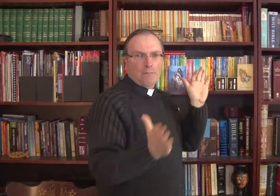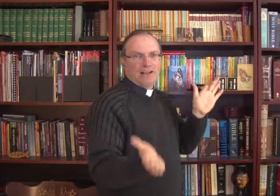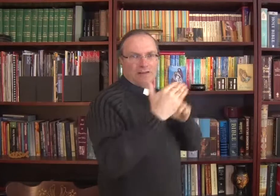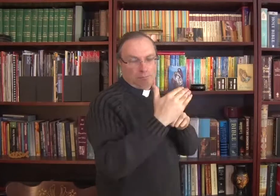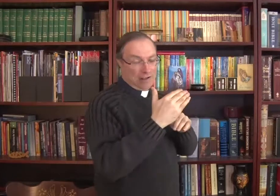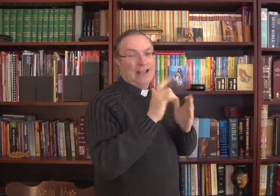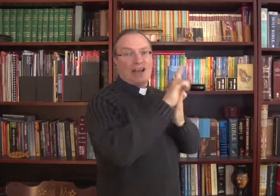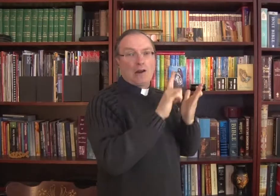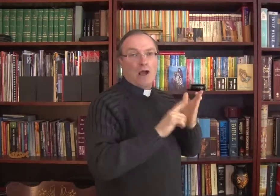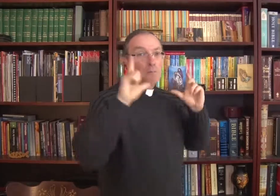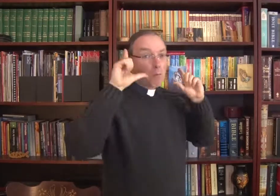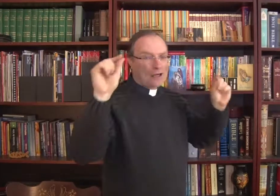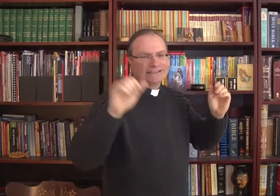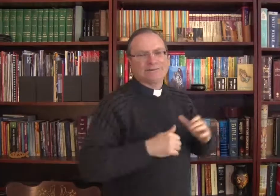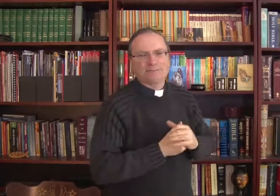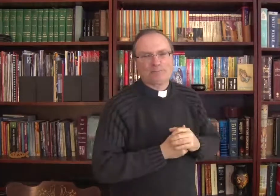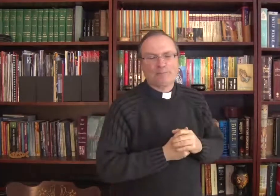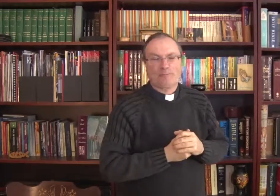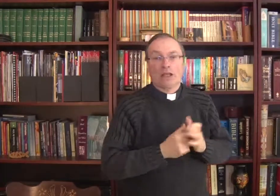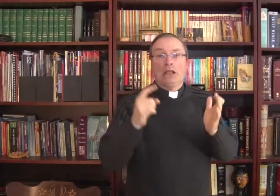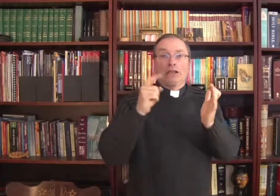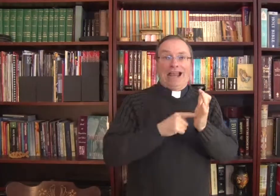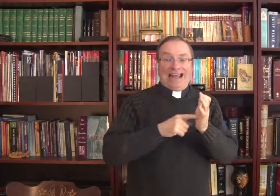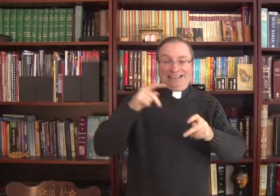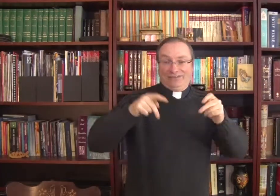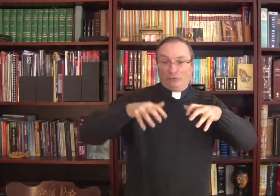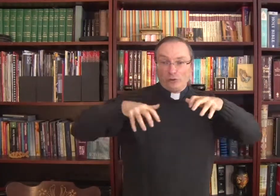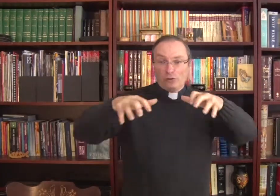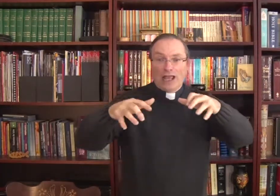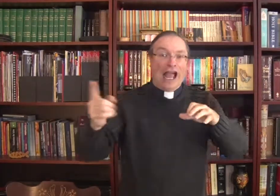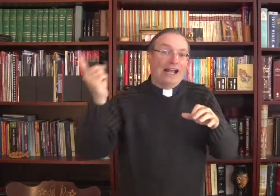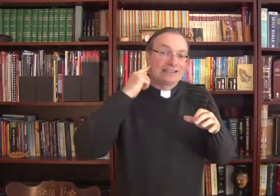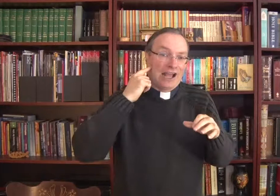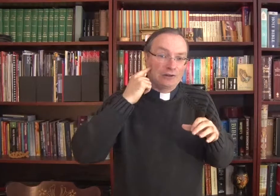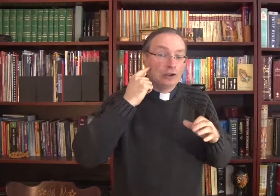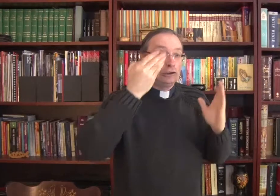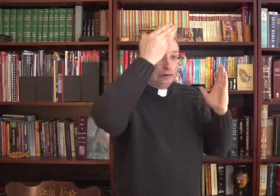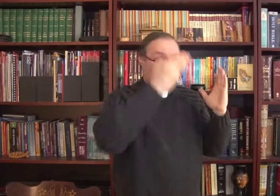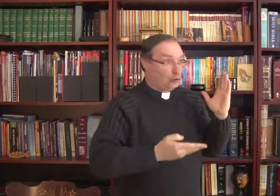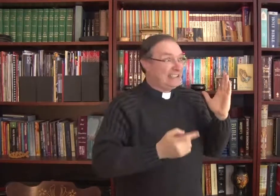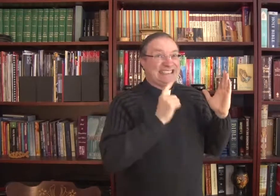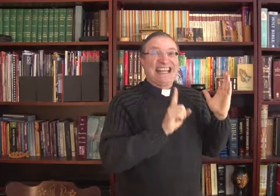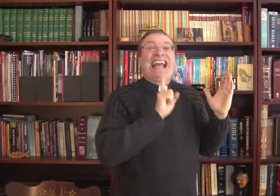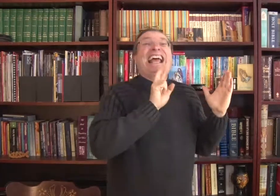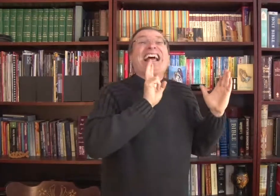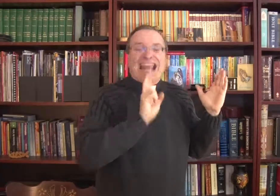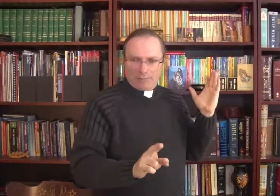parfaitement la loi de Moïse. Quand les foules entendent celui qui est réellement